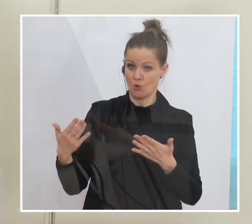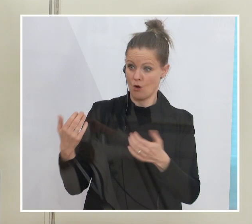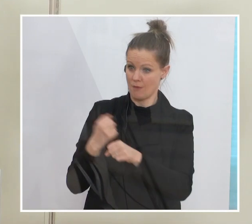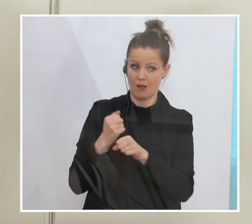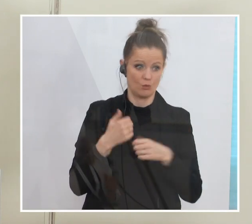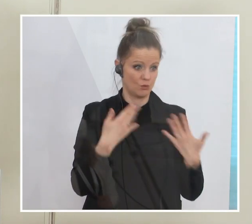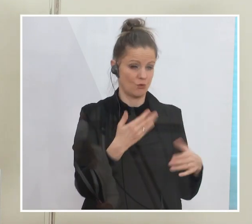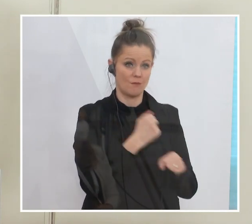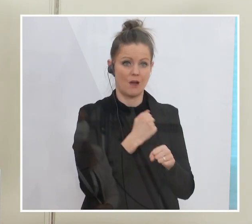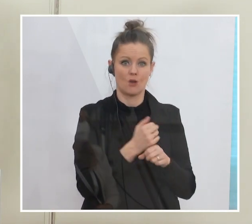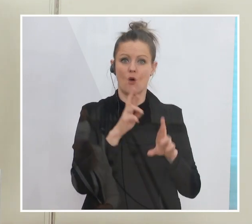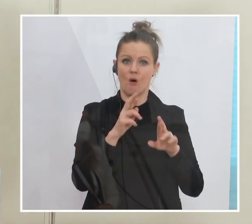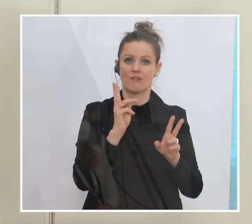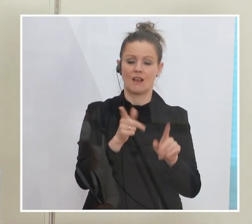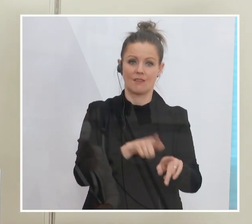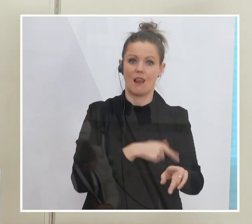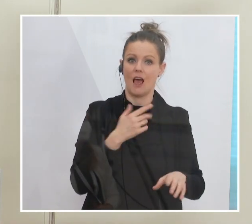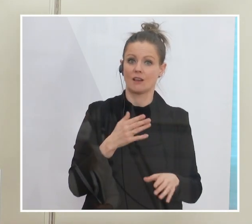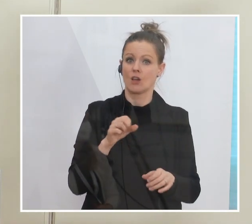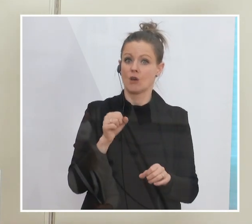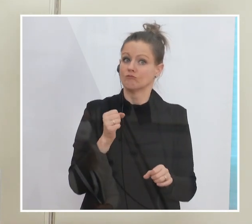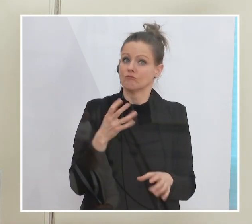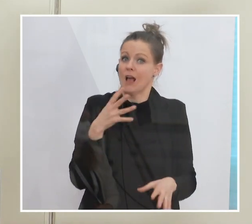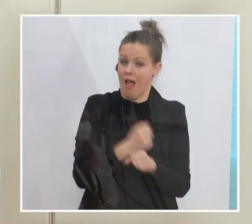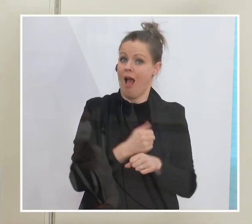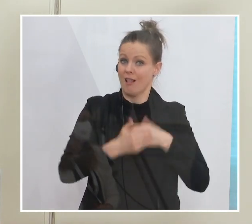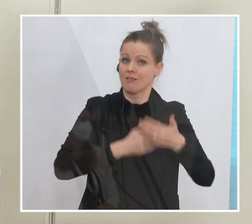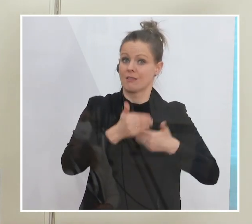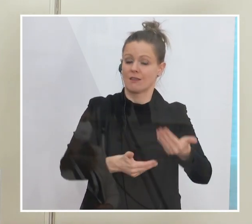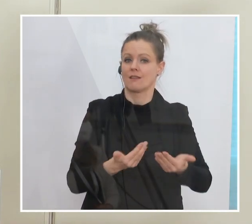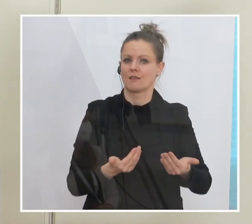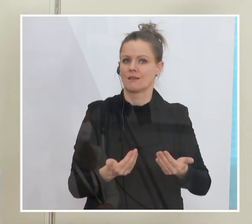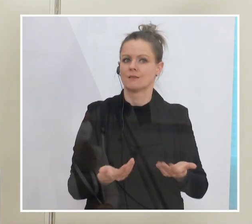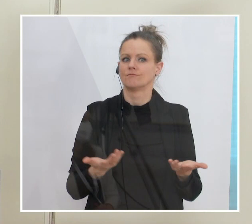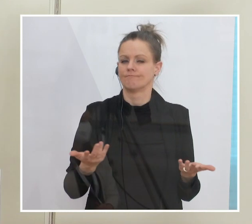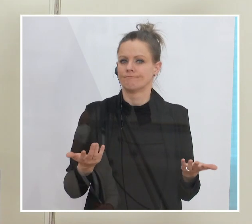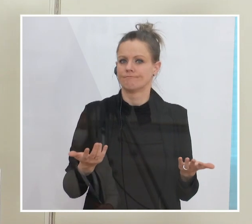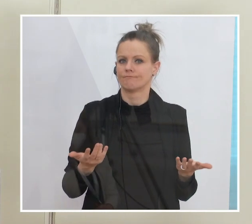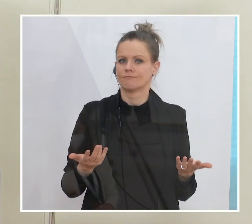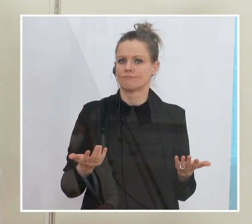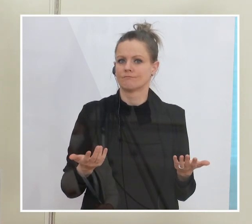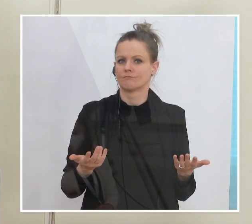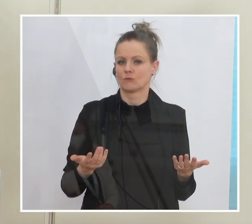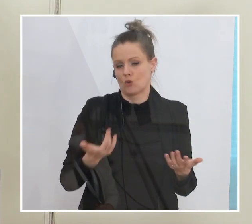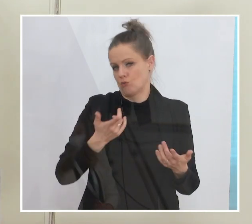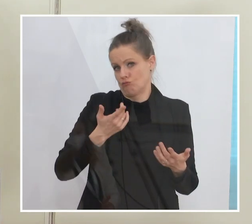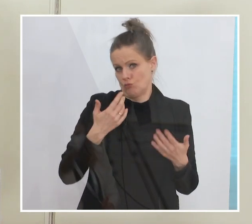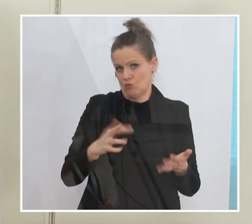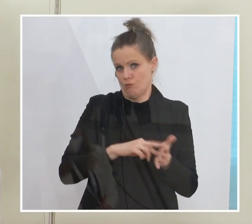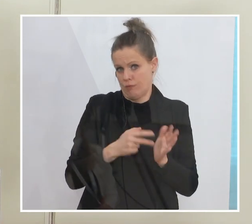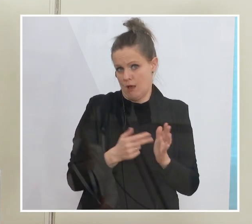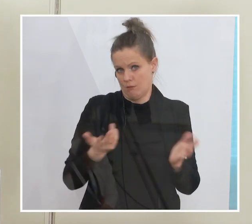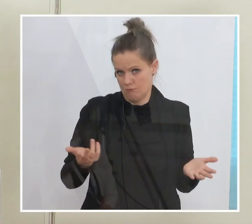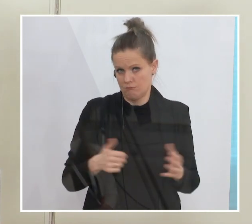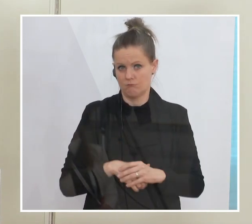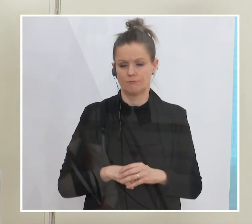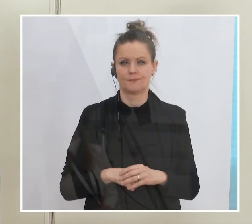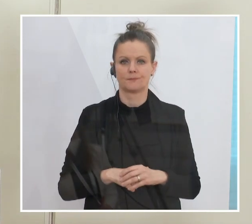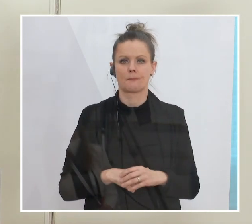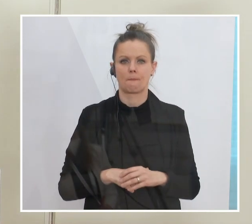das so lange als möglich durchhalten können. Und wir hätten es uns so vorgenommen. Damit nicht ganz